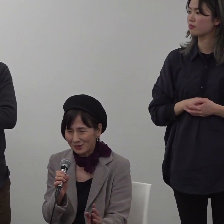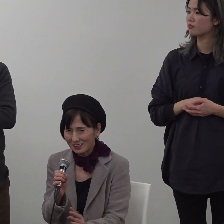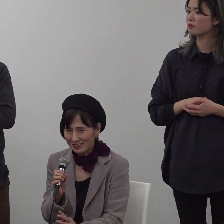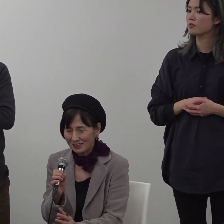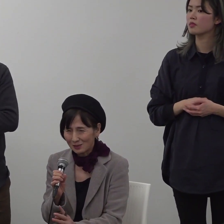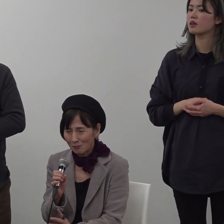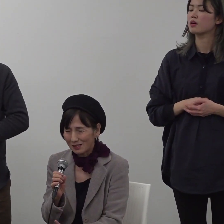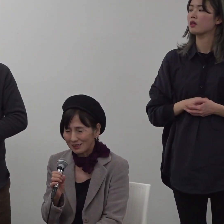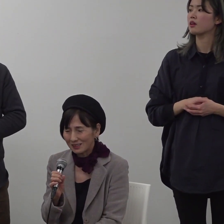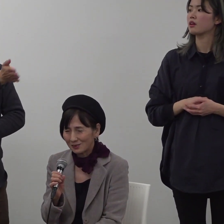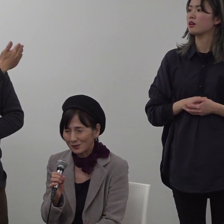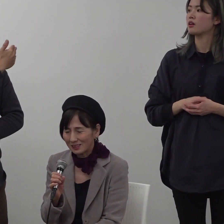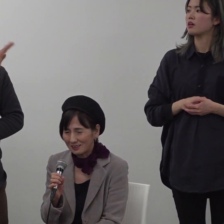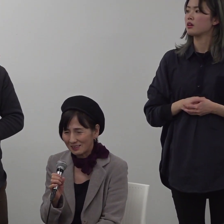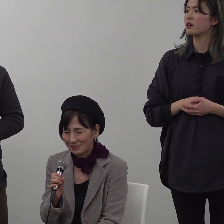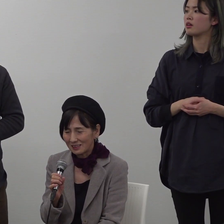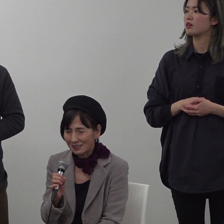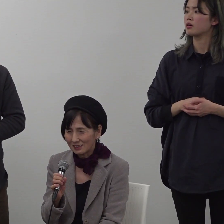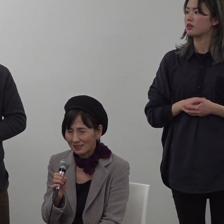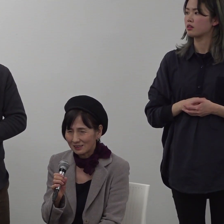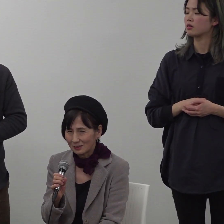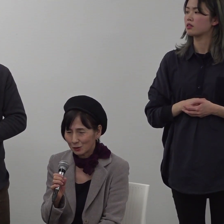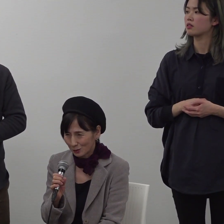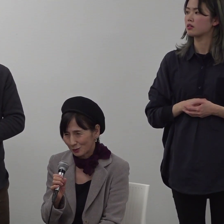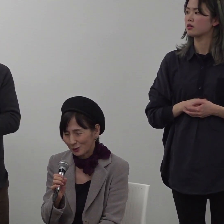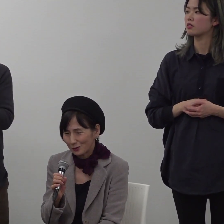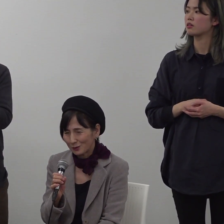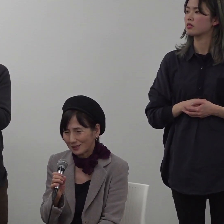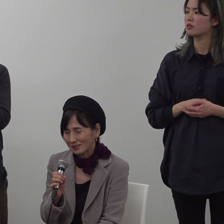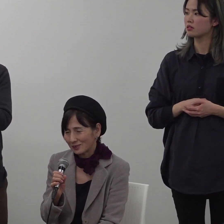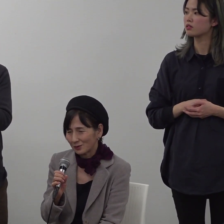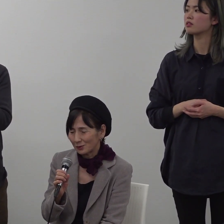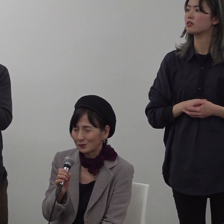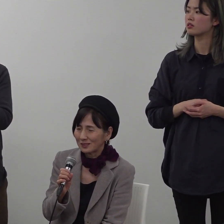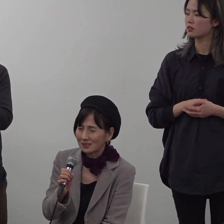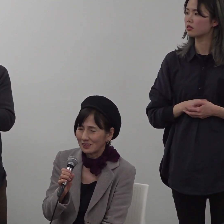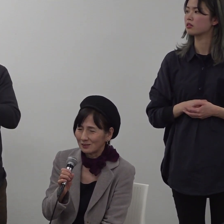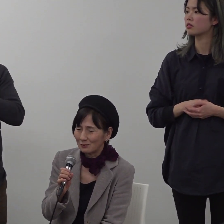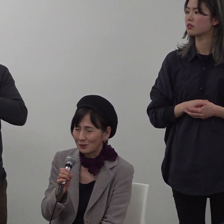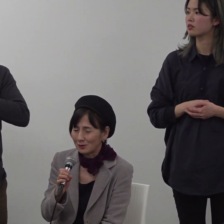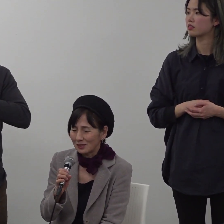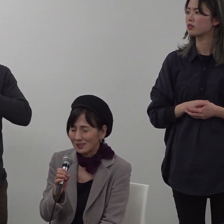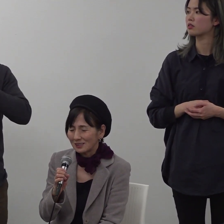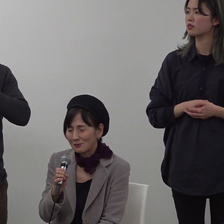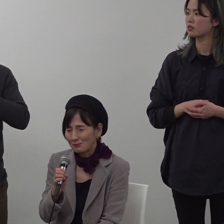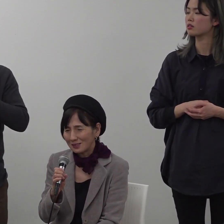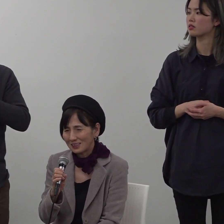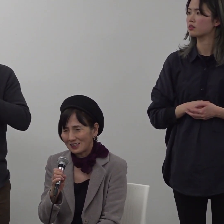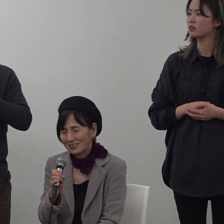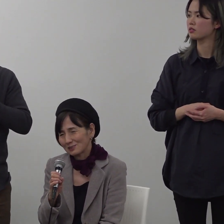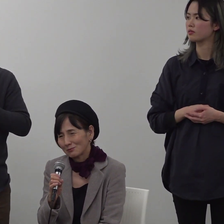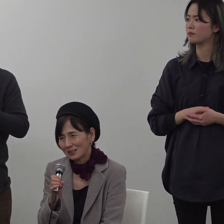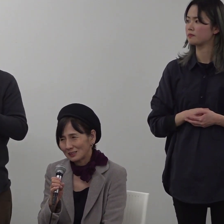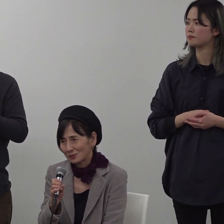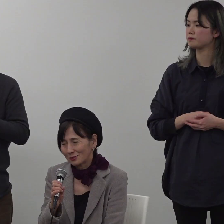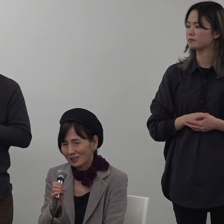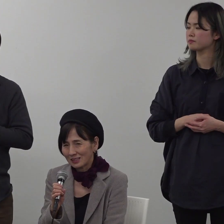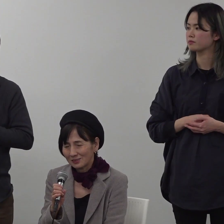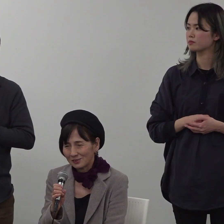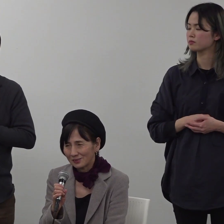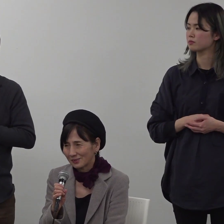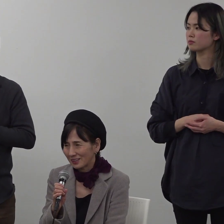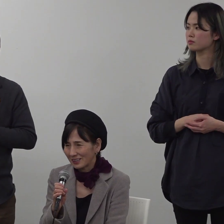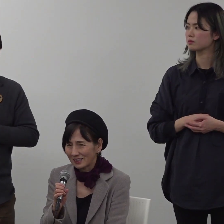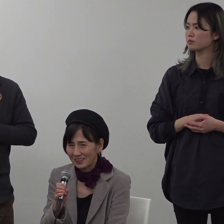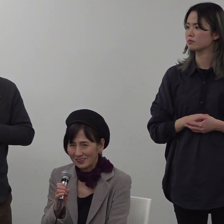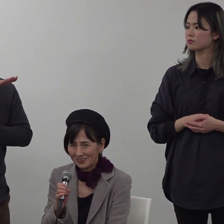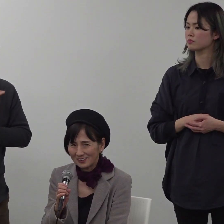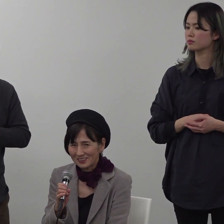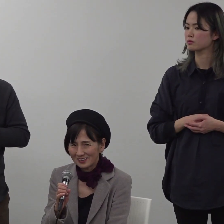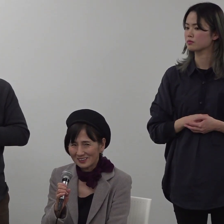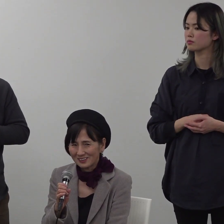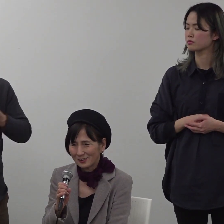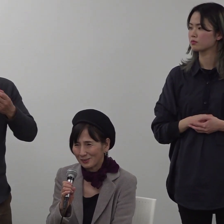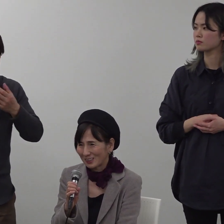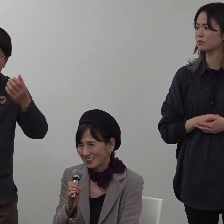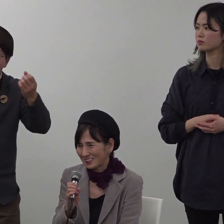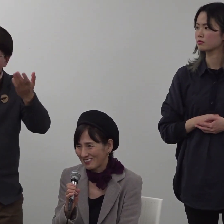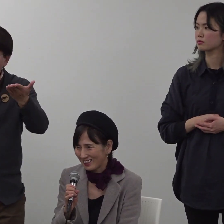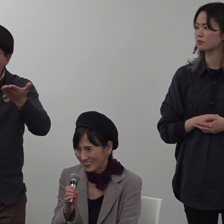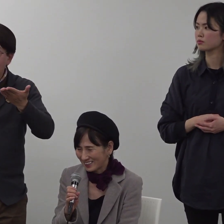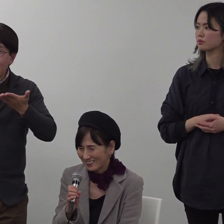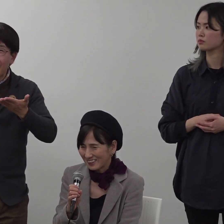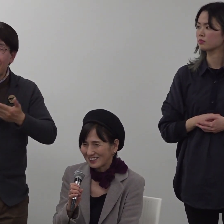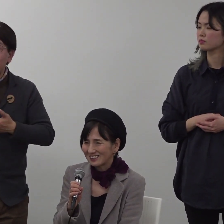次に止まったときに進むという形をとるんですけれども やっぱり 周りの人からのお声がけを心待ちしています